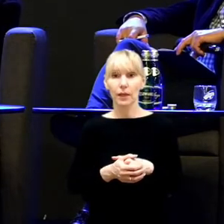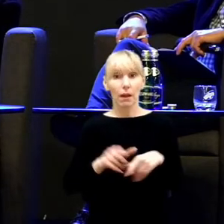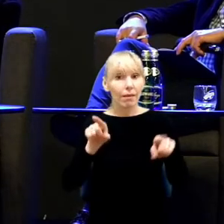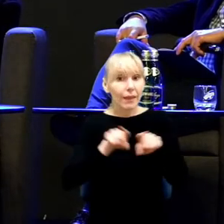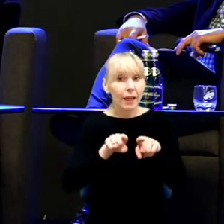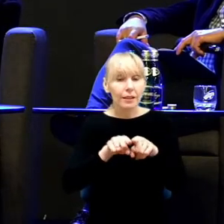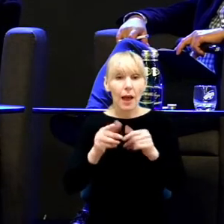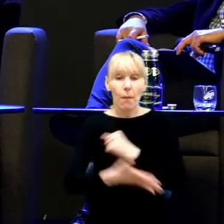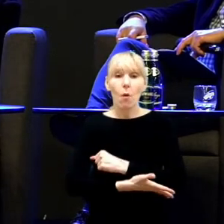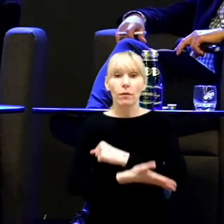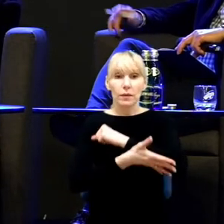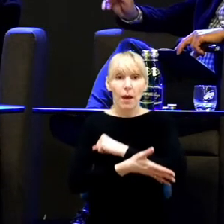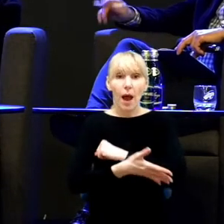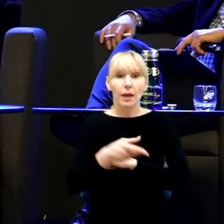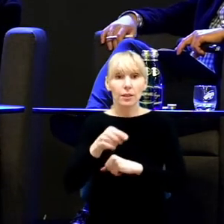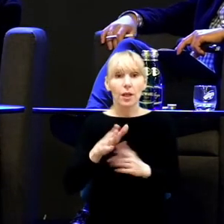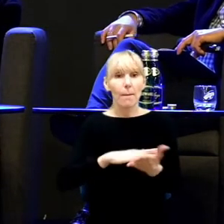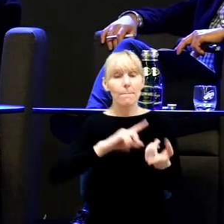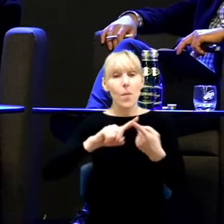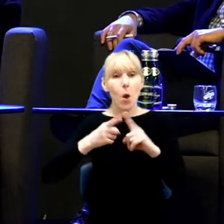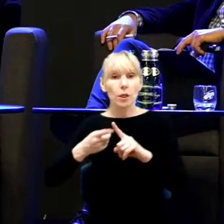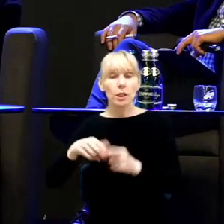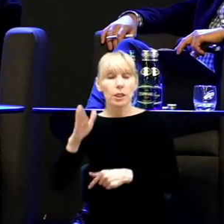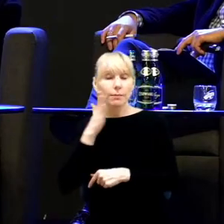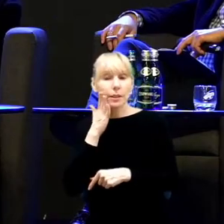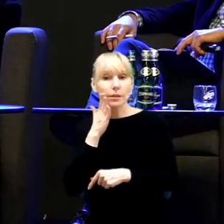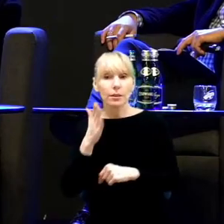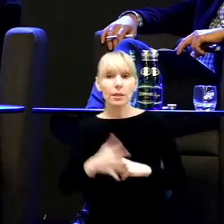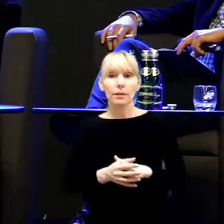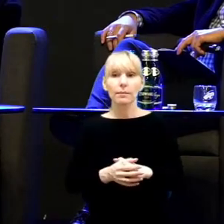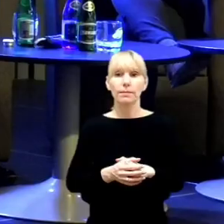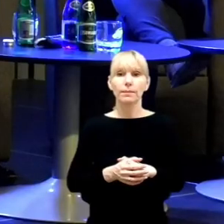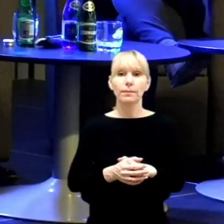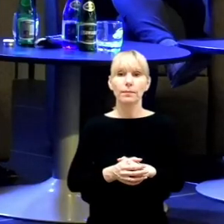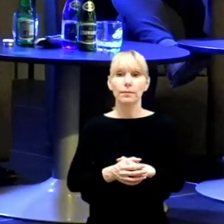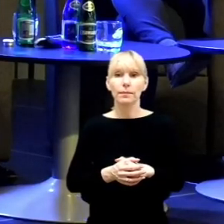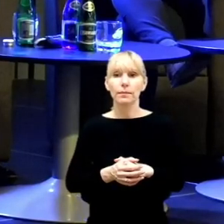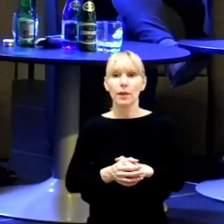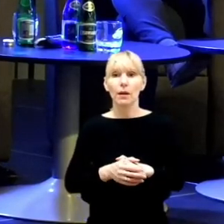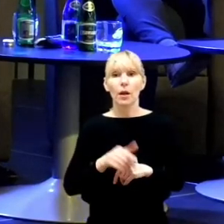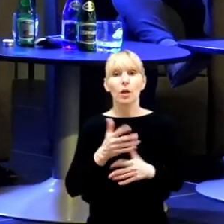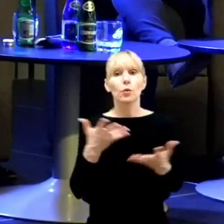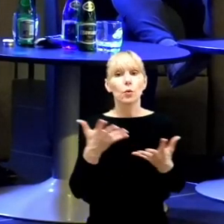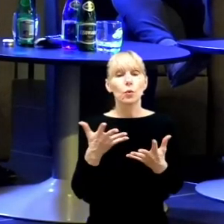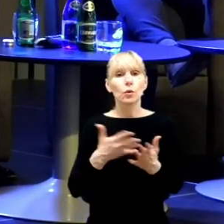wsparcia polityki mieszkaniowej oceniać także przez pryzmat, gdzie on i jakie da efekty.